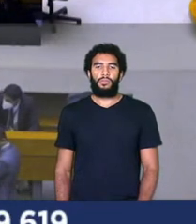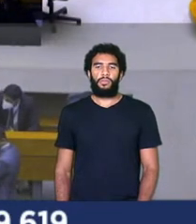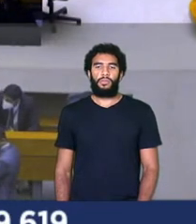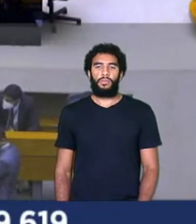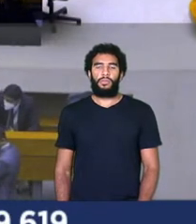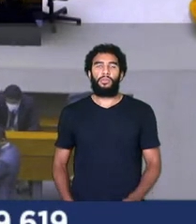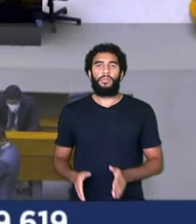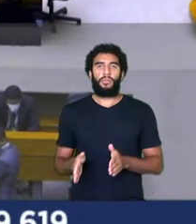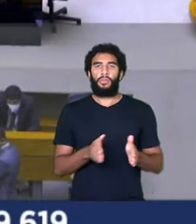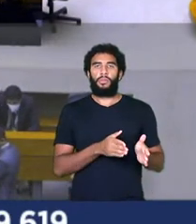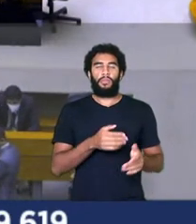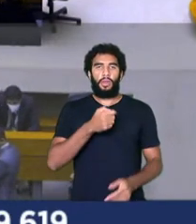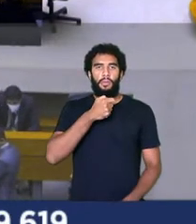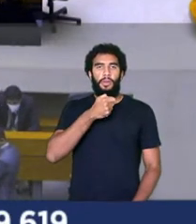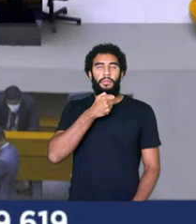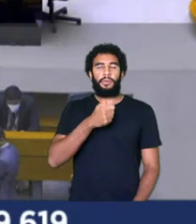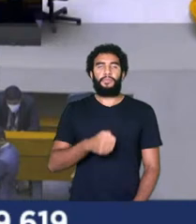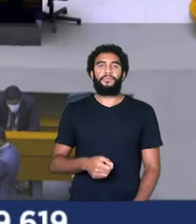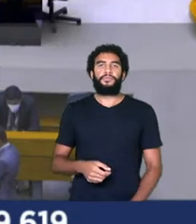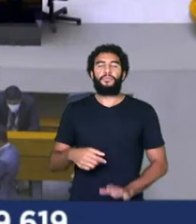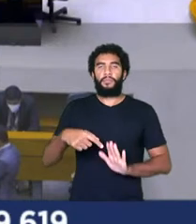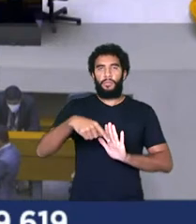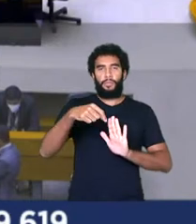ACOMPANHAMOS. -- [REPÓRTER]: [REPÓRTER]: EM APRECIAÇÃO NESTE MOMENTO O